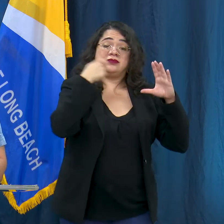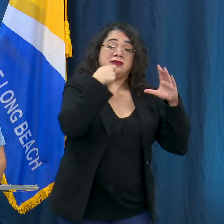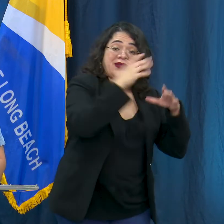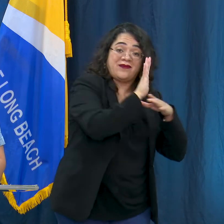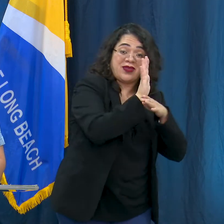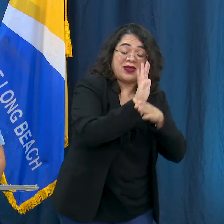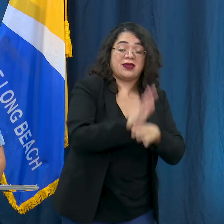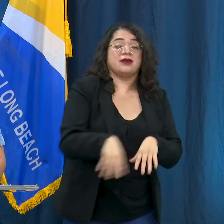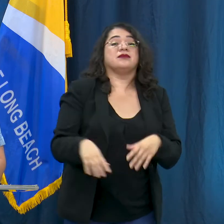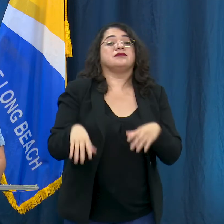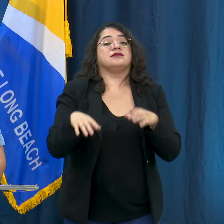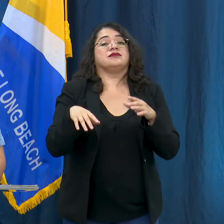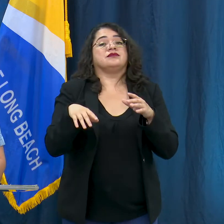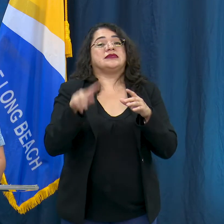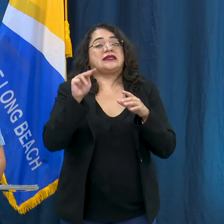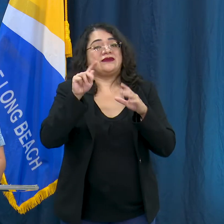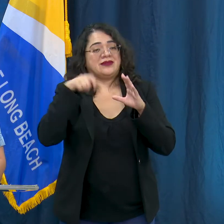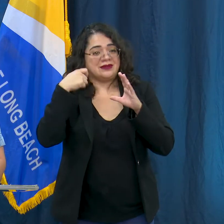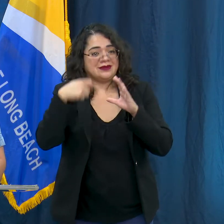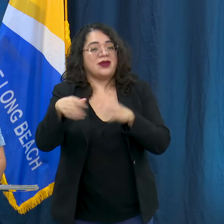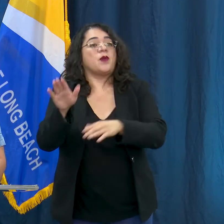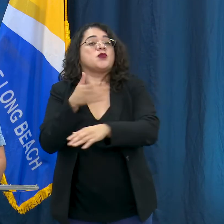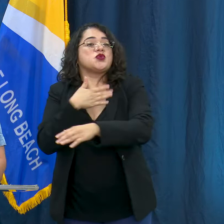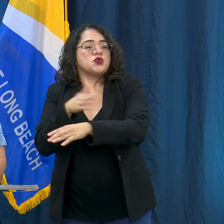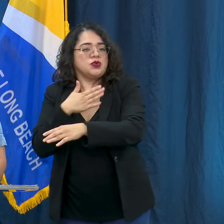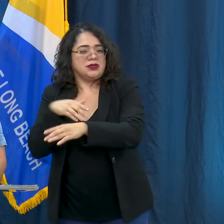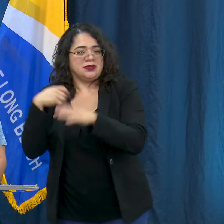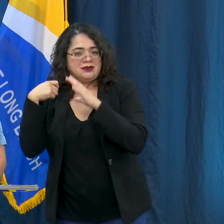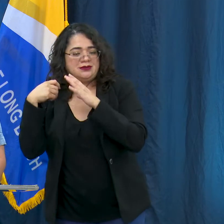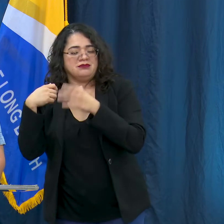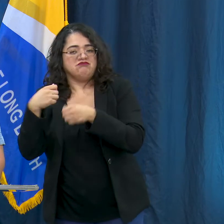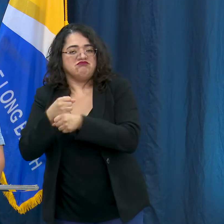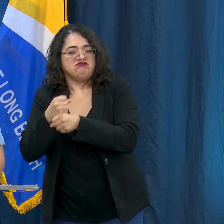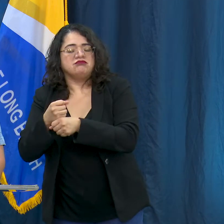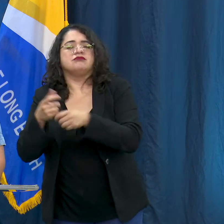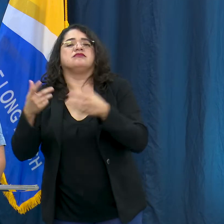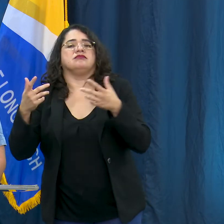estamos esperando por lo menos otra semana para rostra los datos para